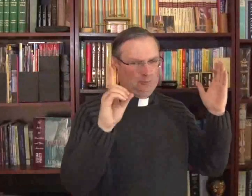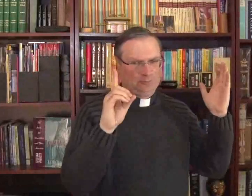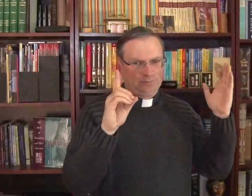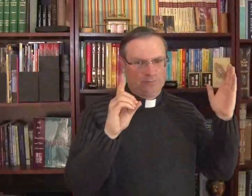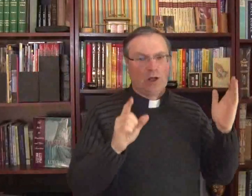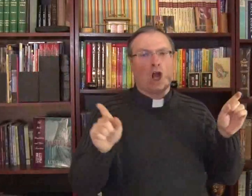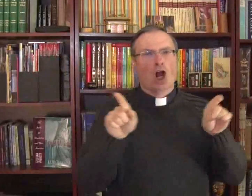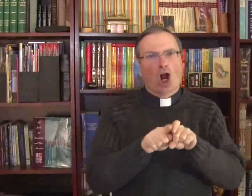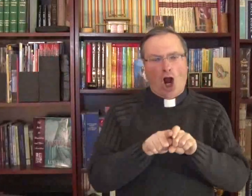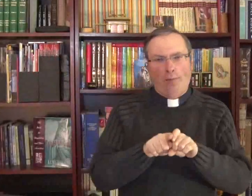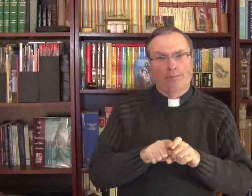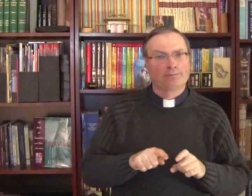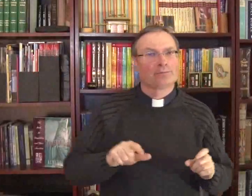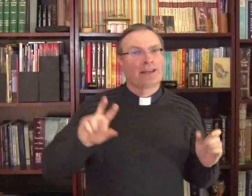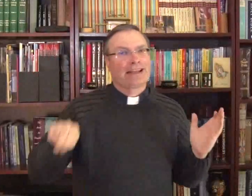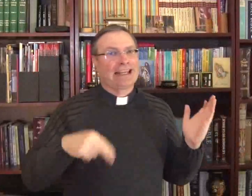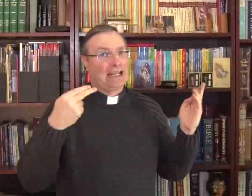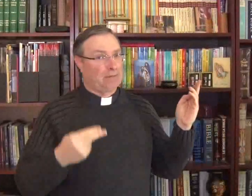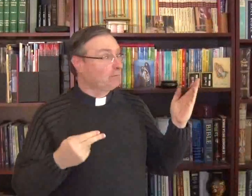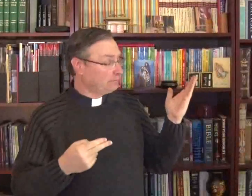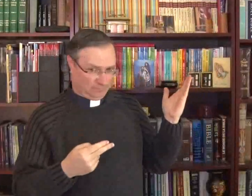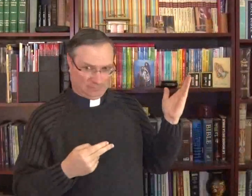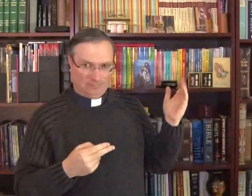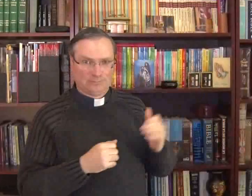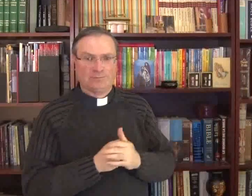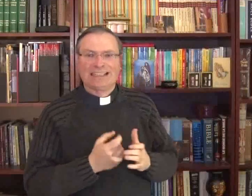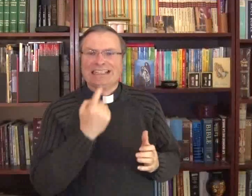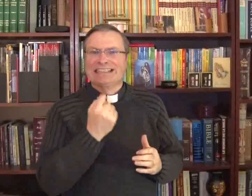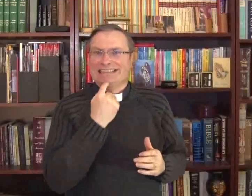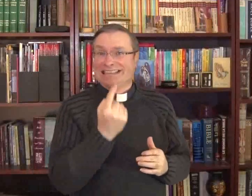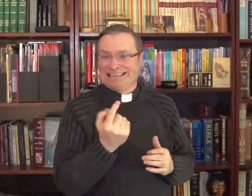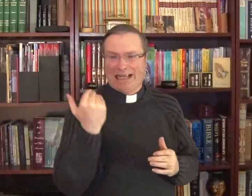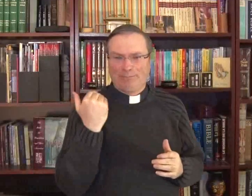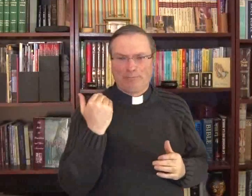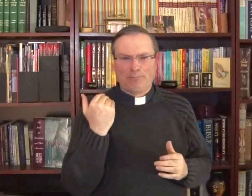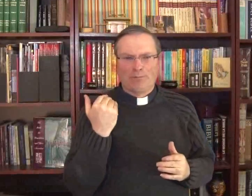Comme Néhémie qui disait: